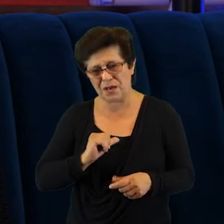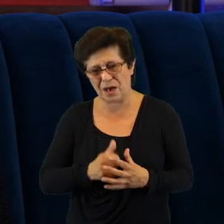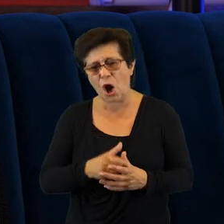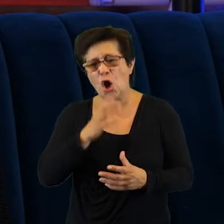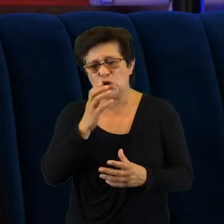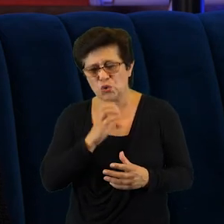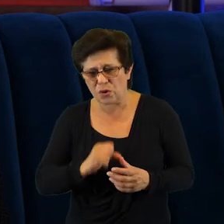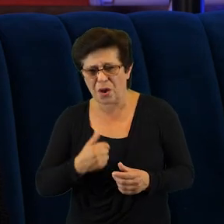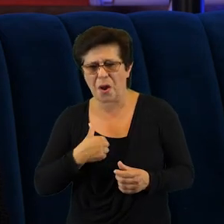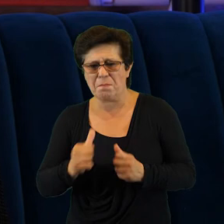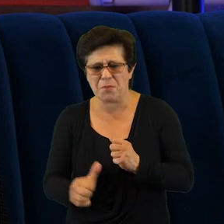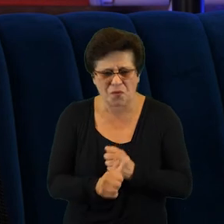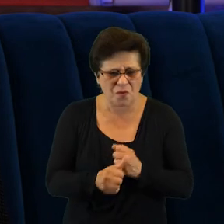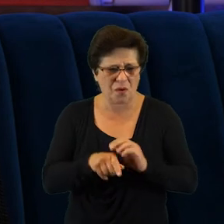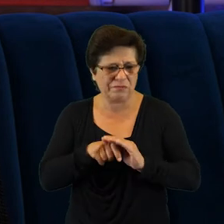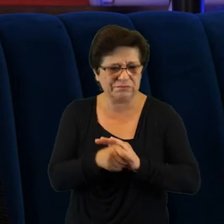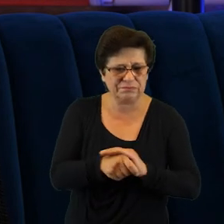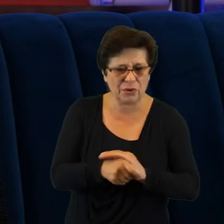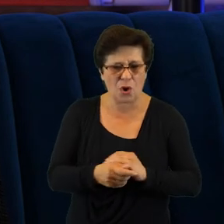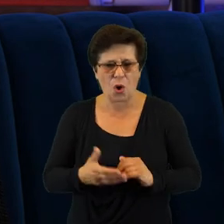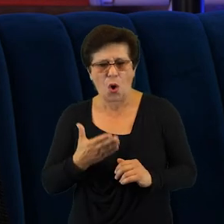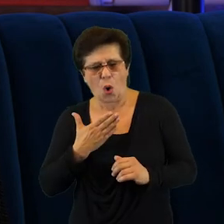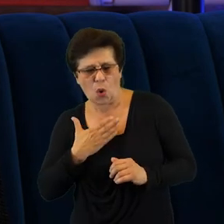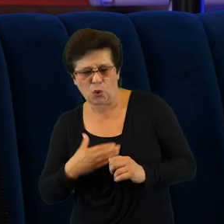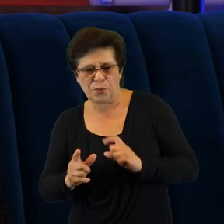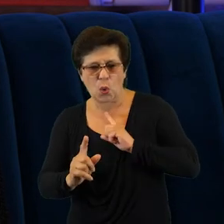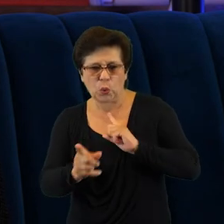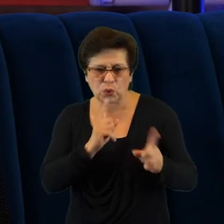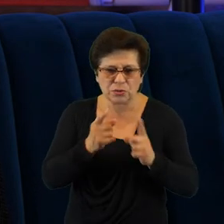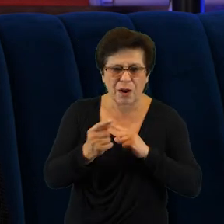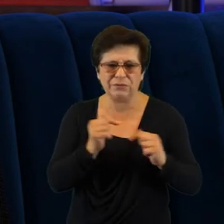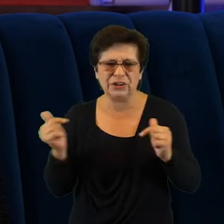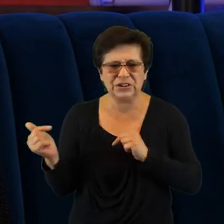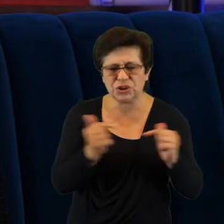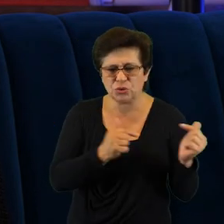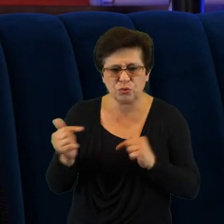Słonimski lubił polemizować i niejednokrotnie, myślę,